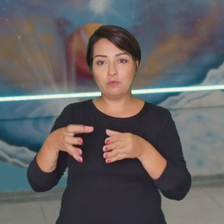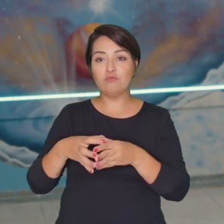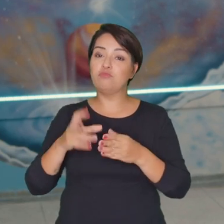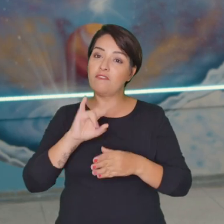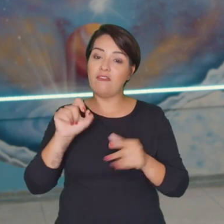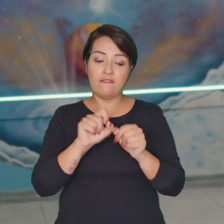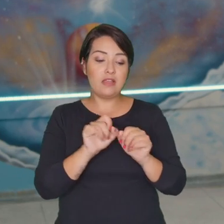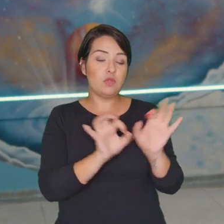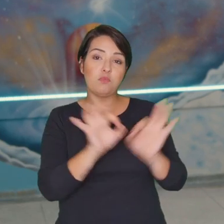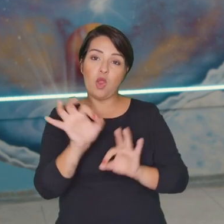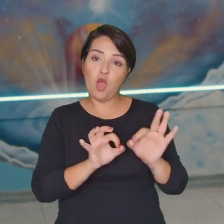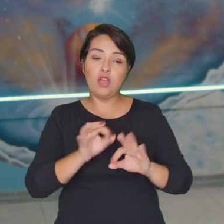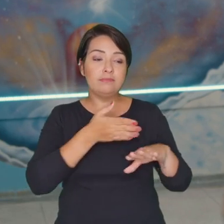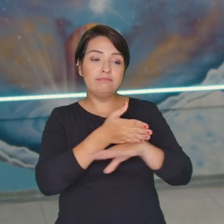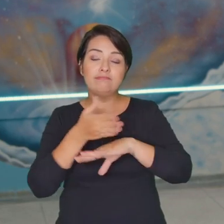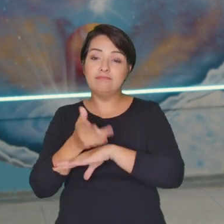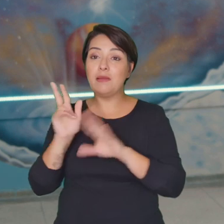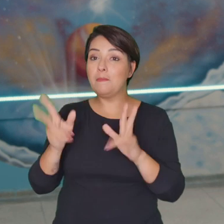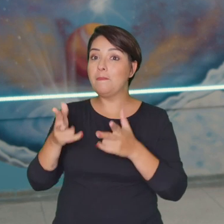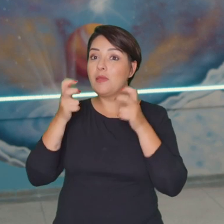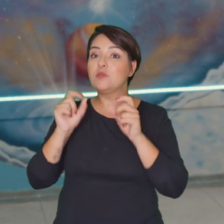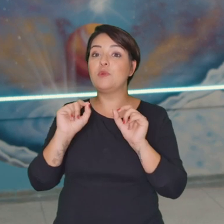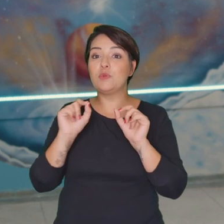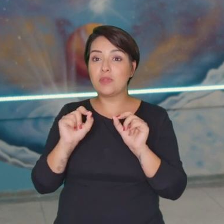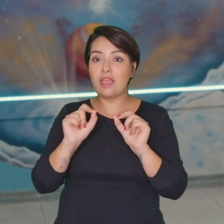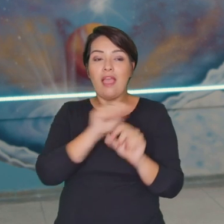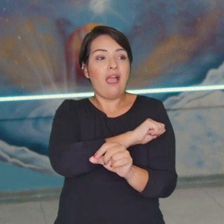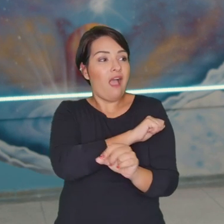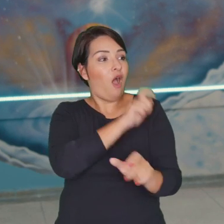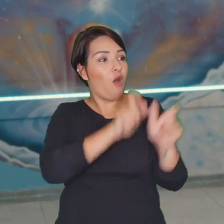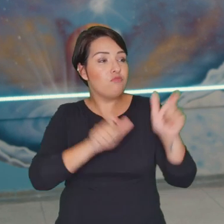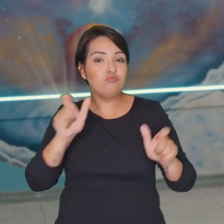depois vai fazer um projeto que a gente vai percebendo o que os alunos têm mais aptidão e vontade de fazer.